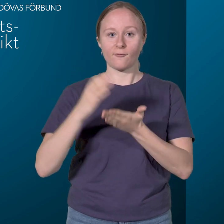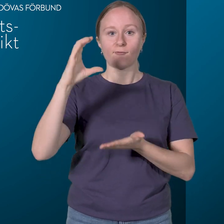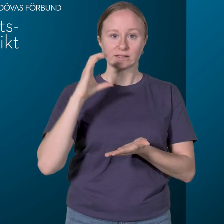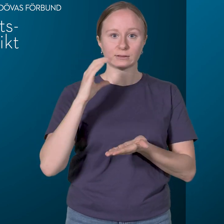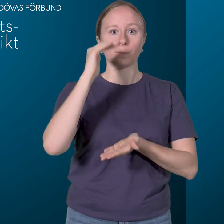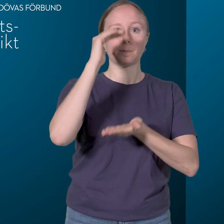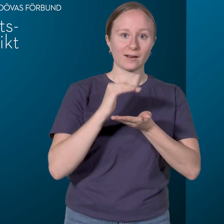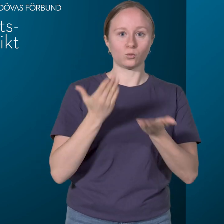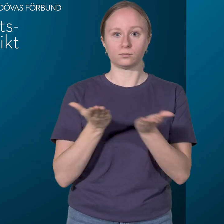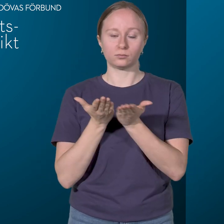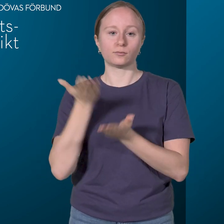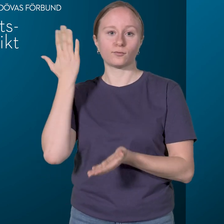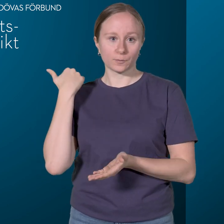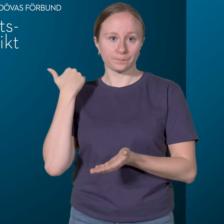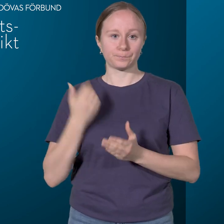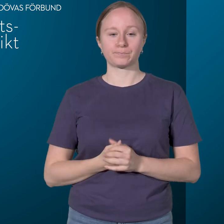mindre finansiering än tidigare.